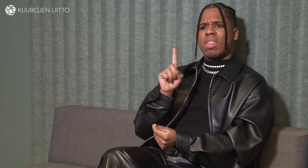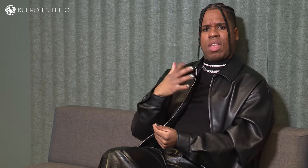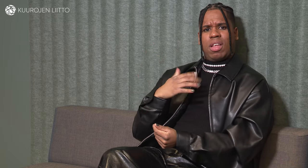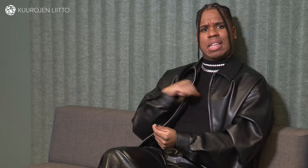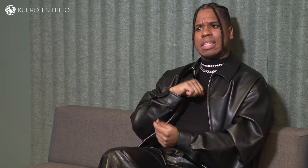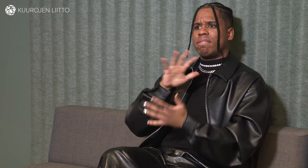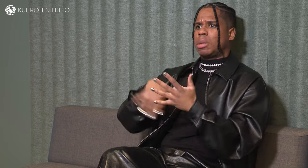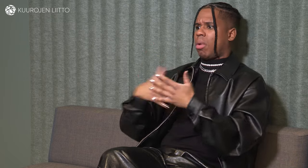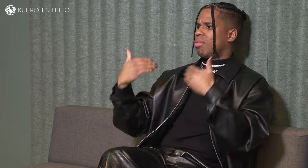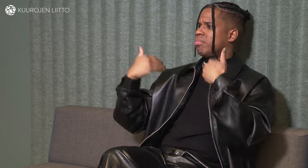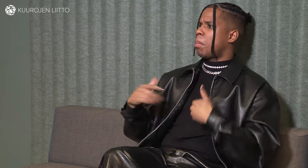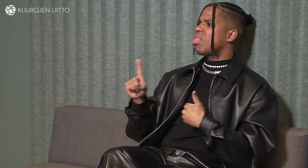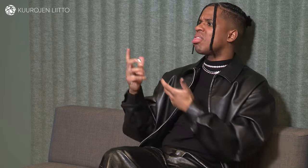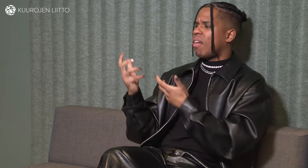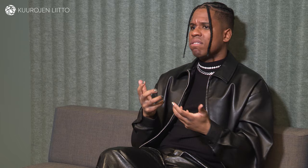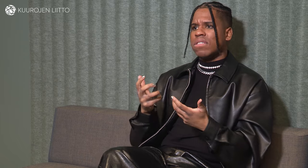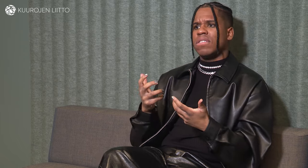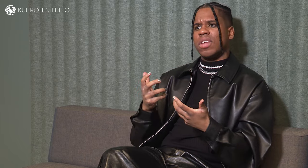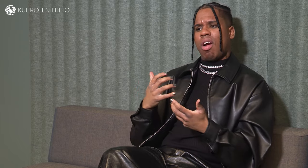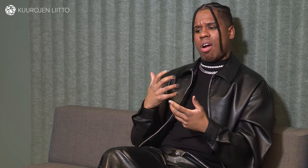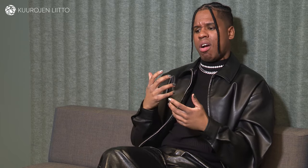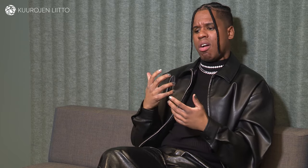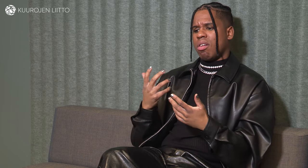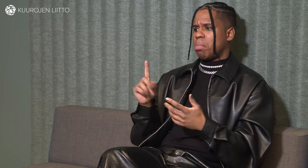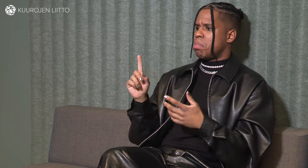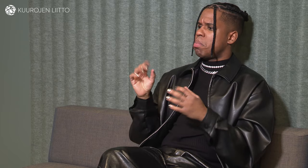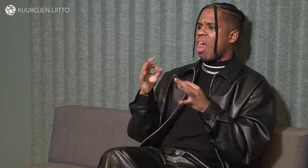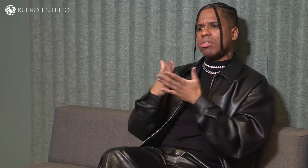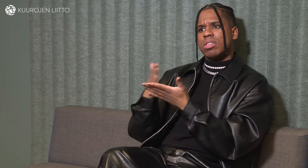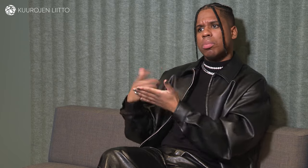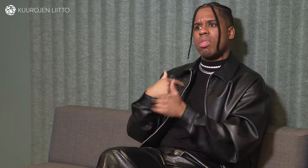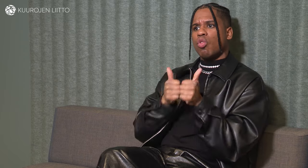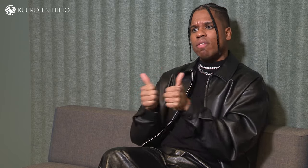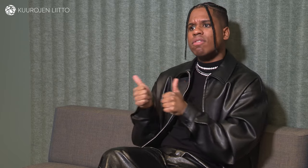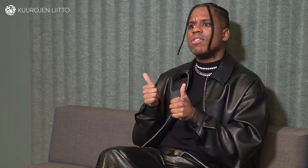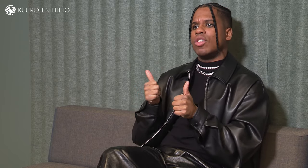meidän viittomakielisten tarpeista ja toiveista, -